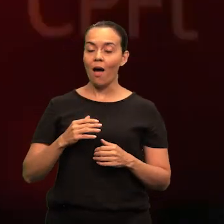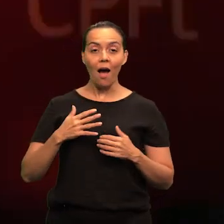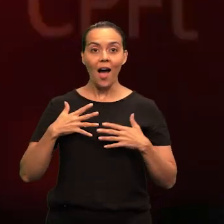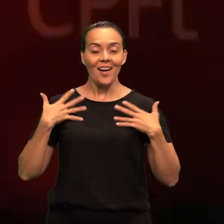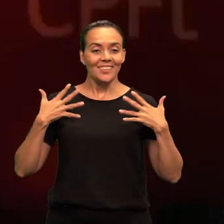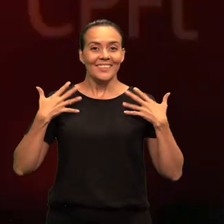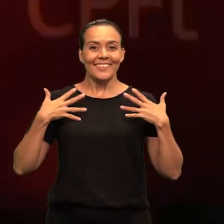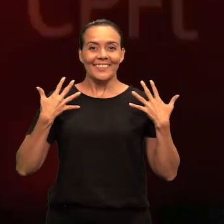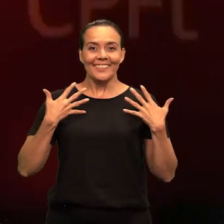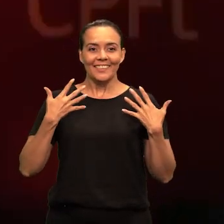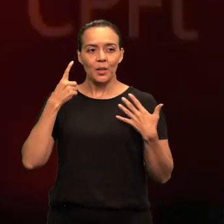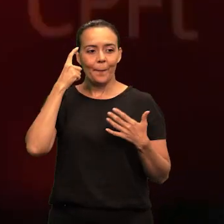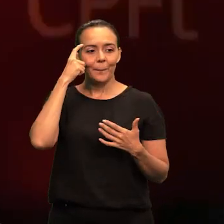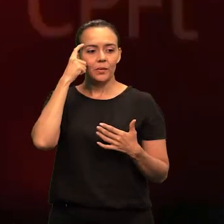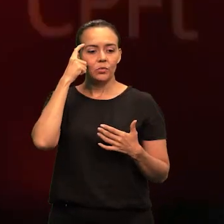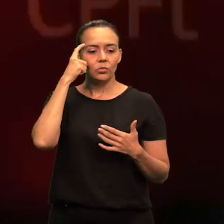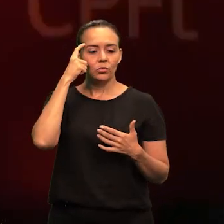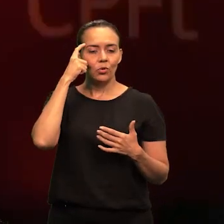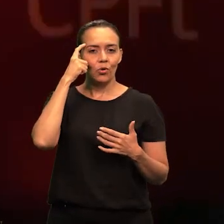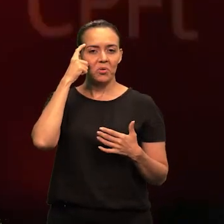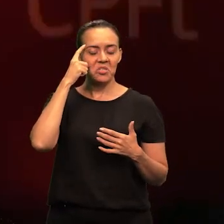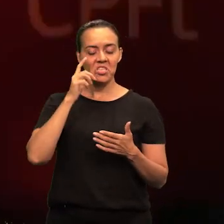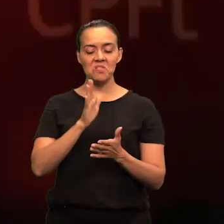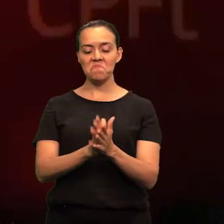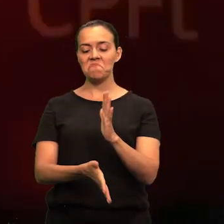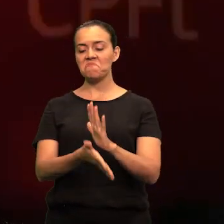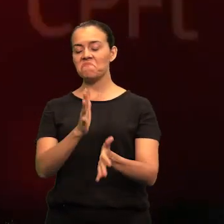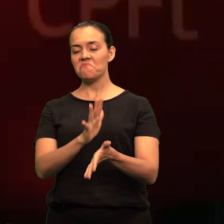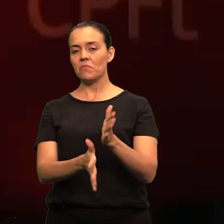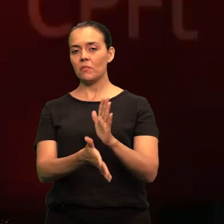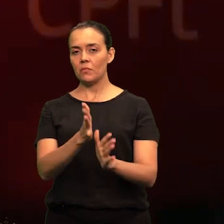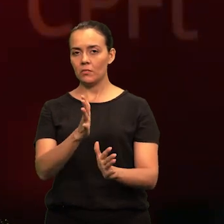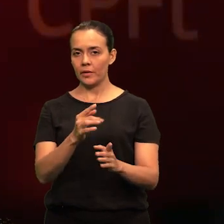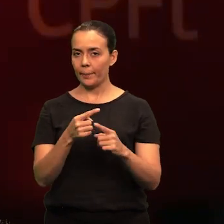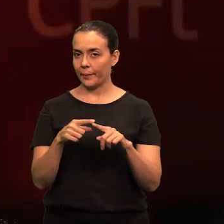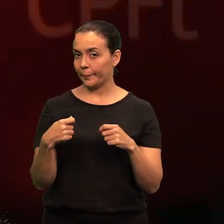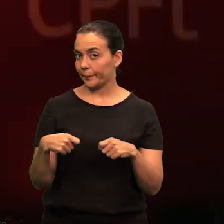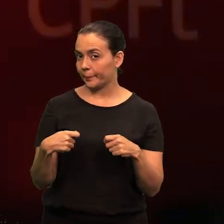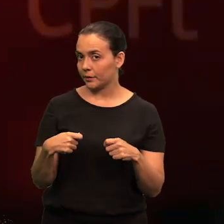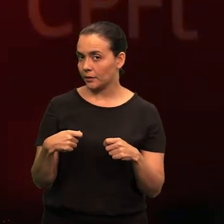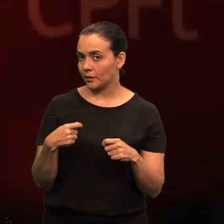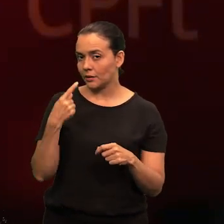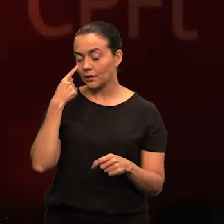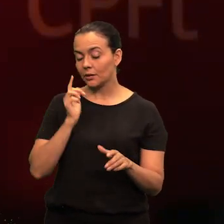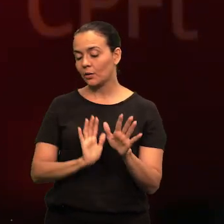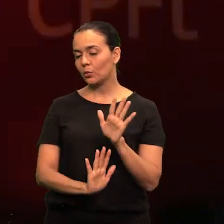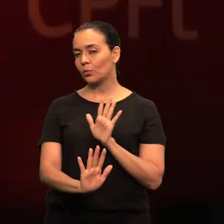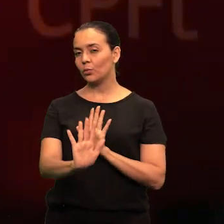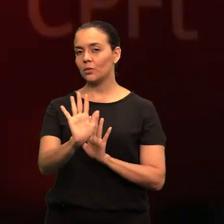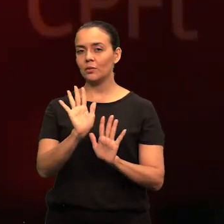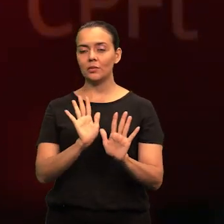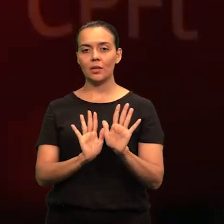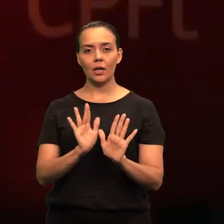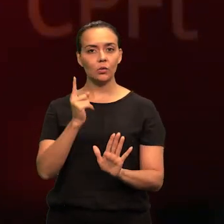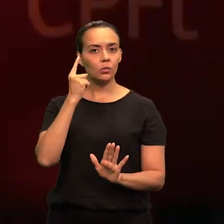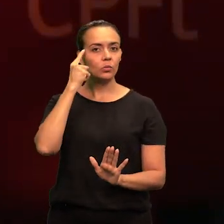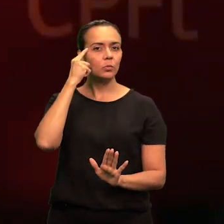Porque acharam que não ia bater na sua porta, e é preciso muito cuidado com quaisquer pensamentos